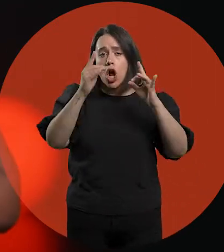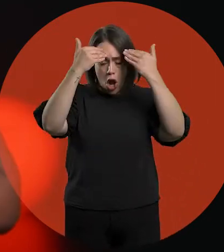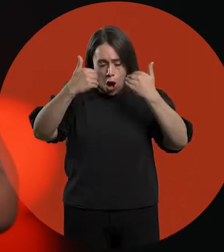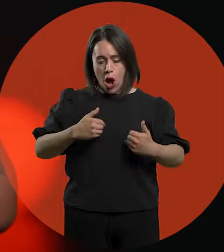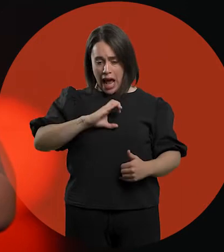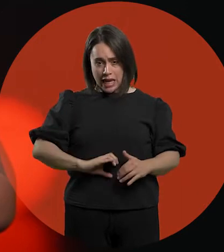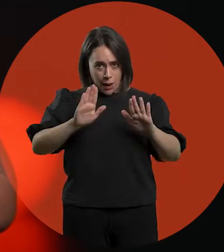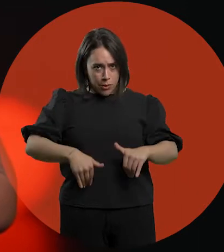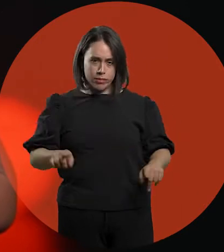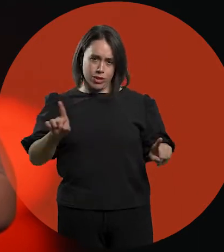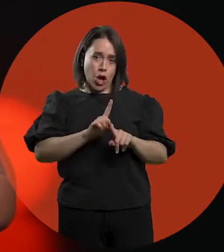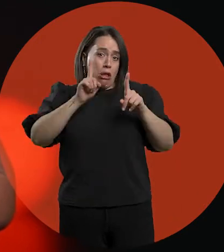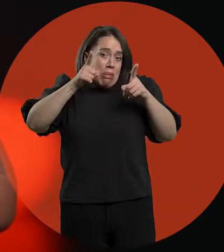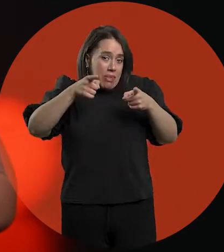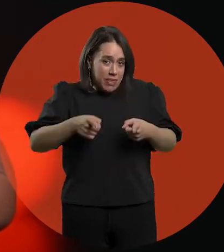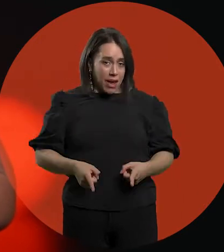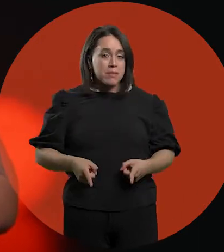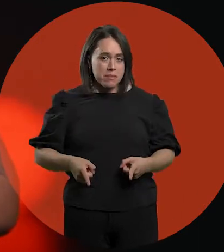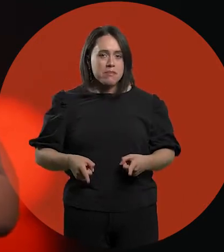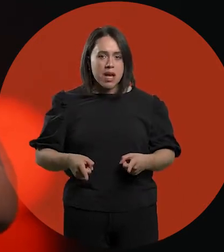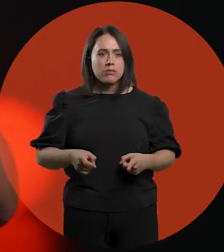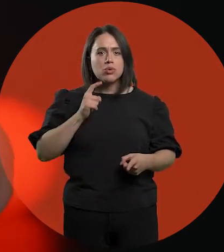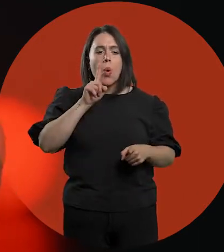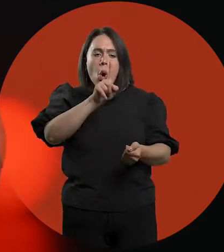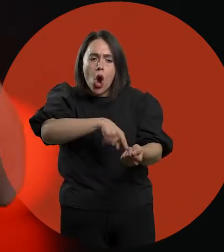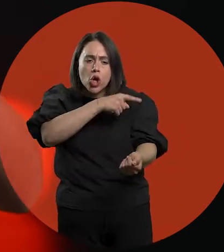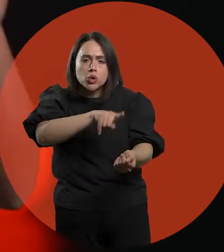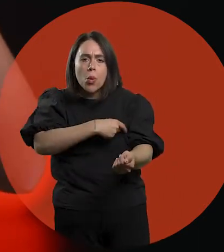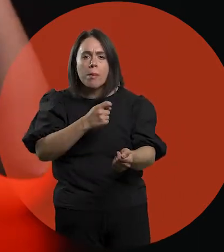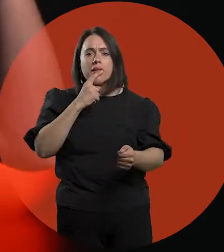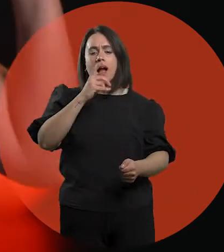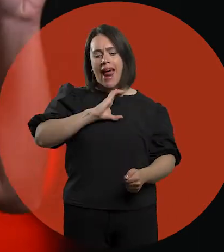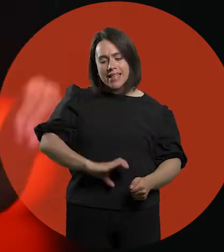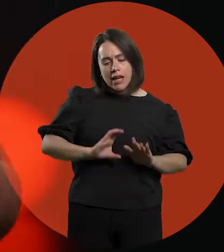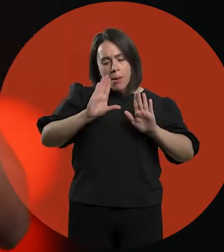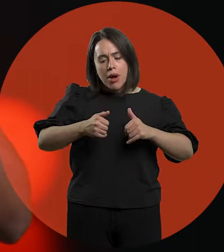sino tus hábitos, tus características fundamentales.